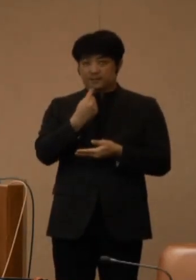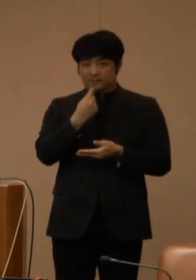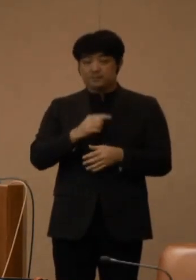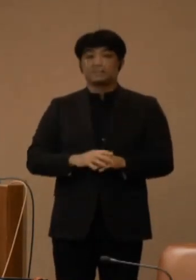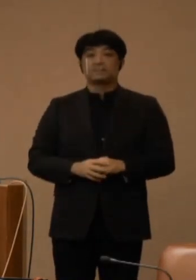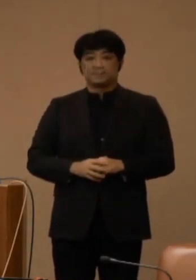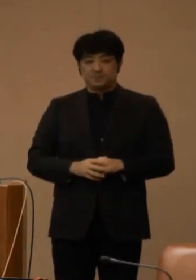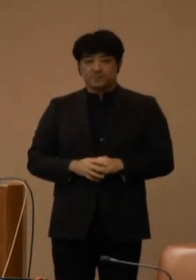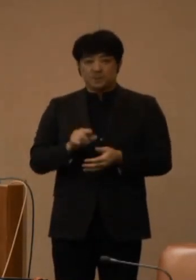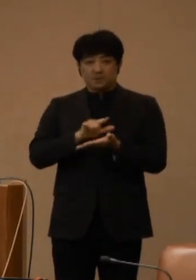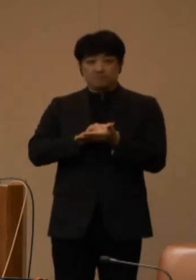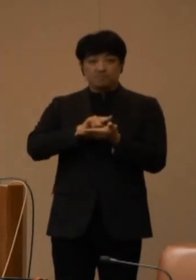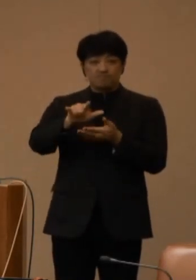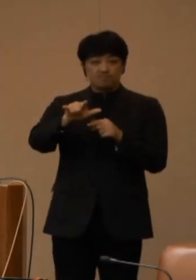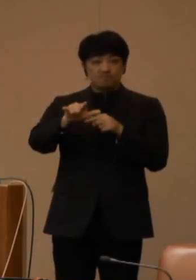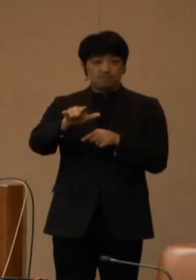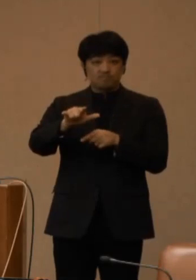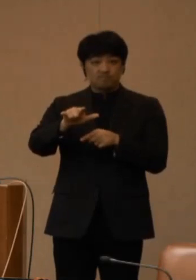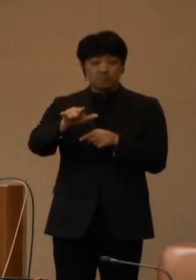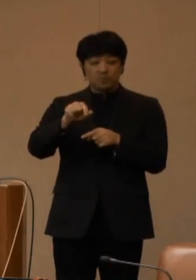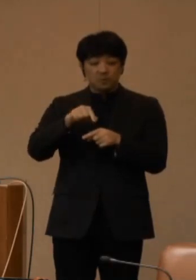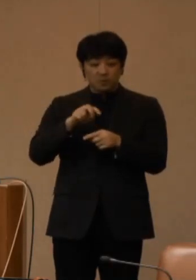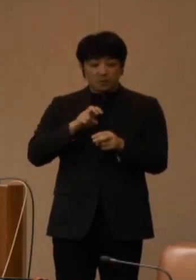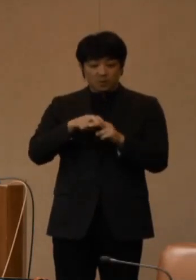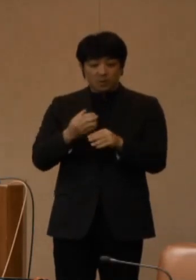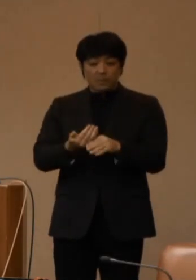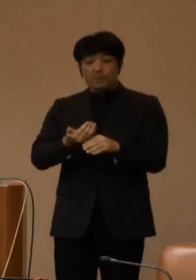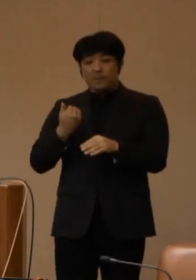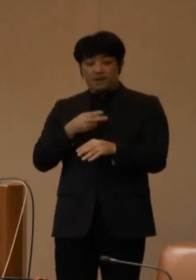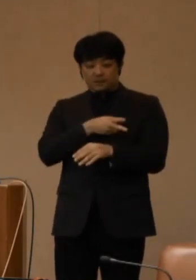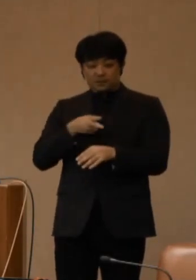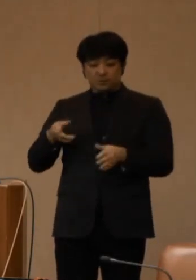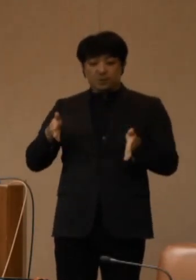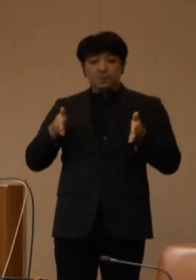その、飛行機に乗って出発をする２週間前から飲み会を避けるなど、